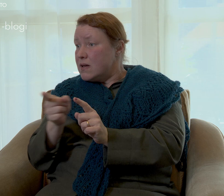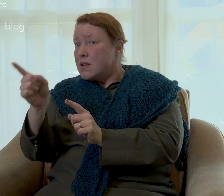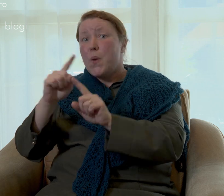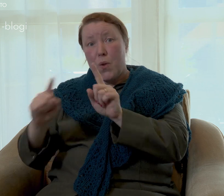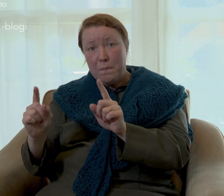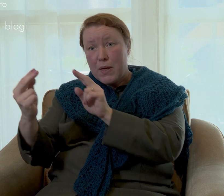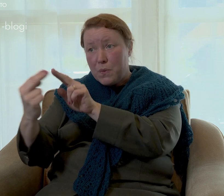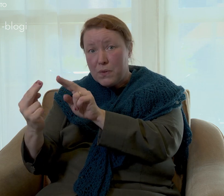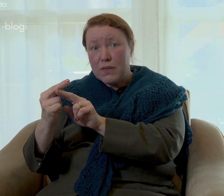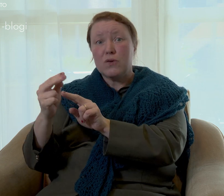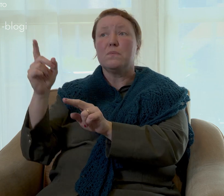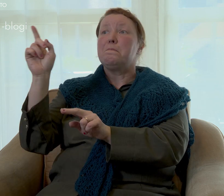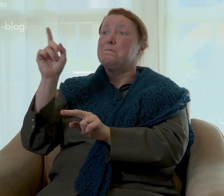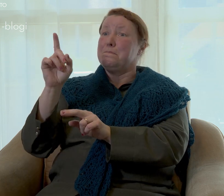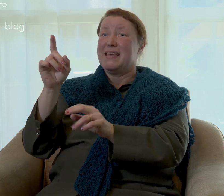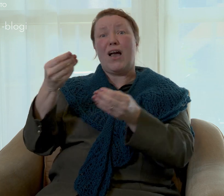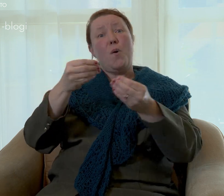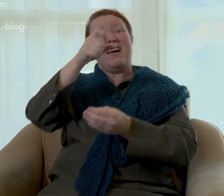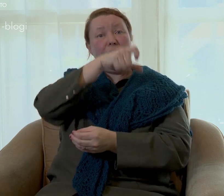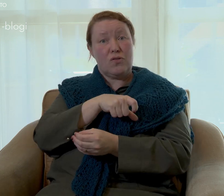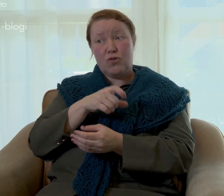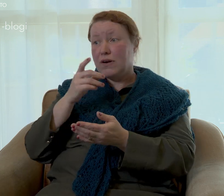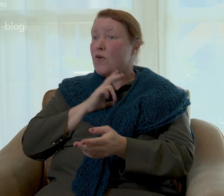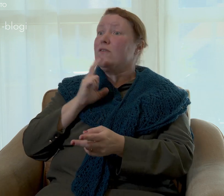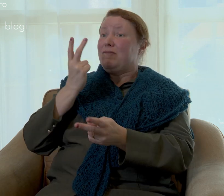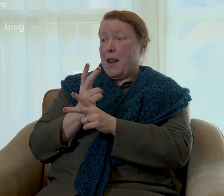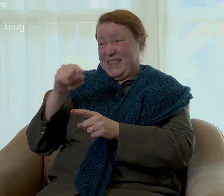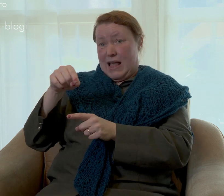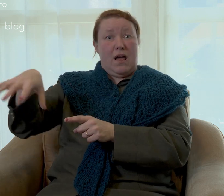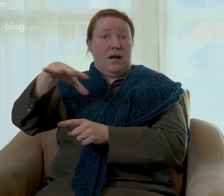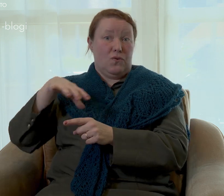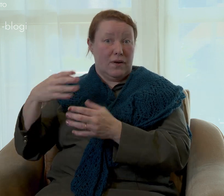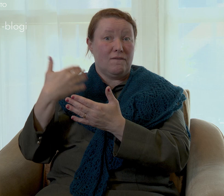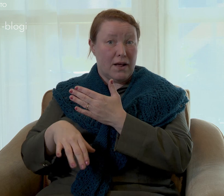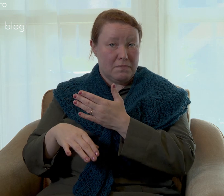saatavilla olevan yhteyden netin kautta.